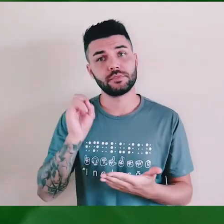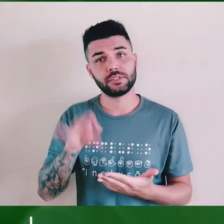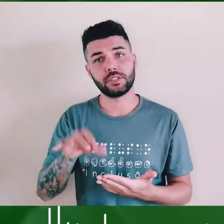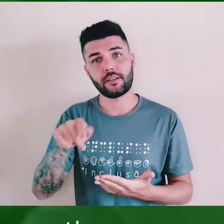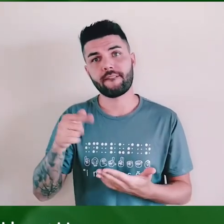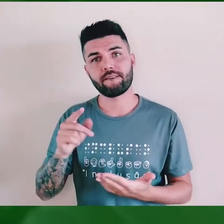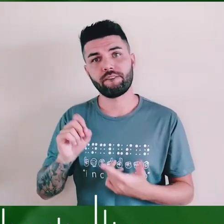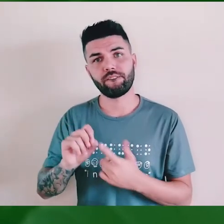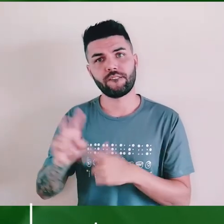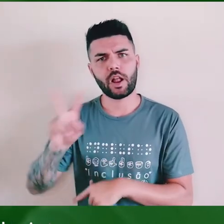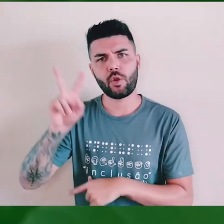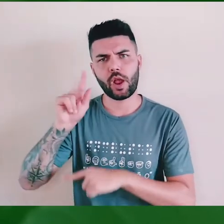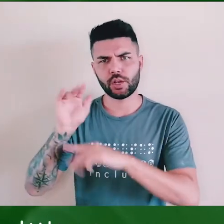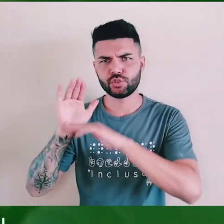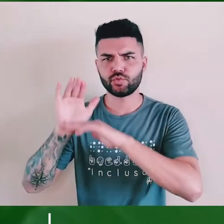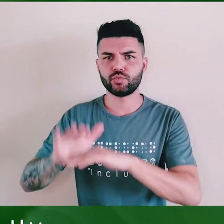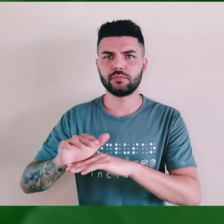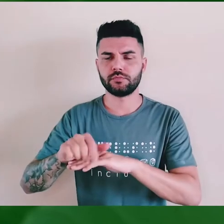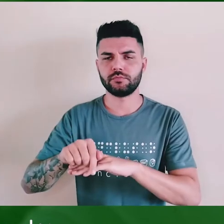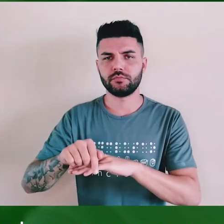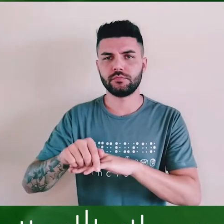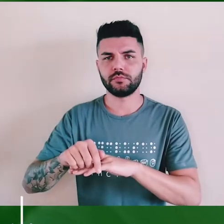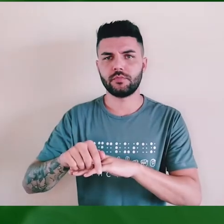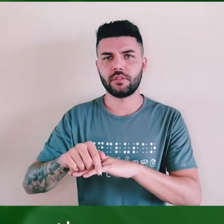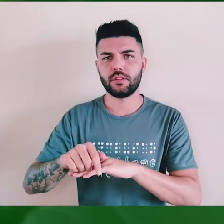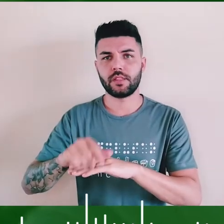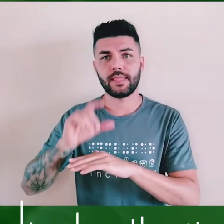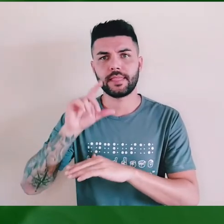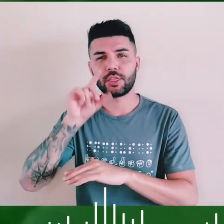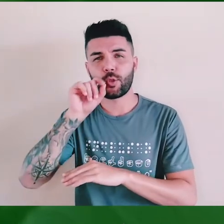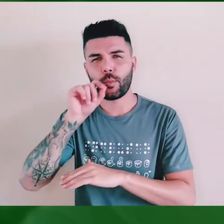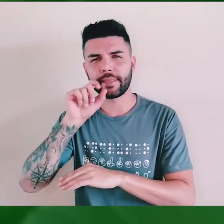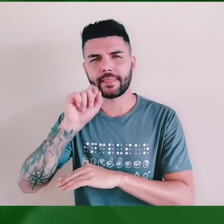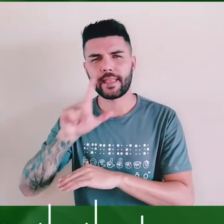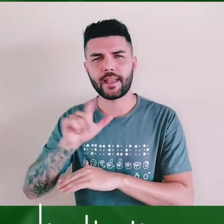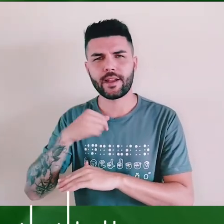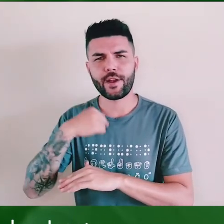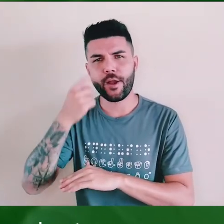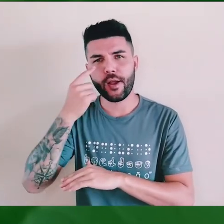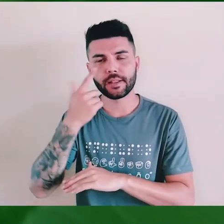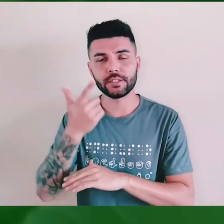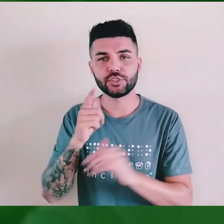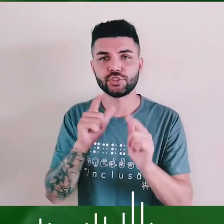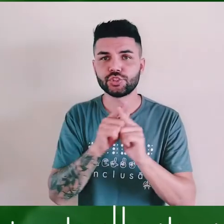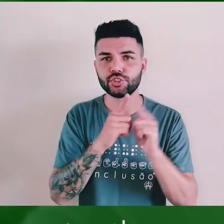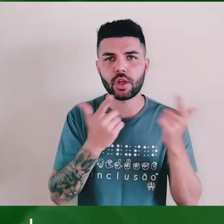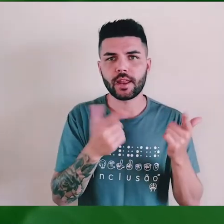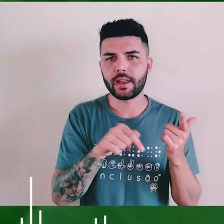convencional. O twitter por exemplo, todo mundo é jornalista. Você pode falar, olha